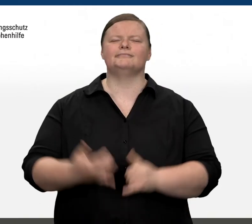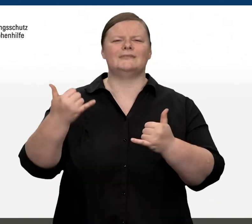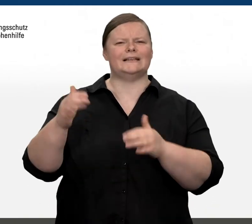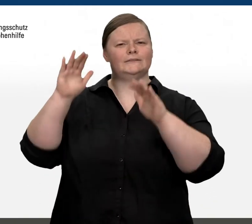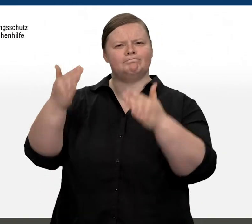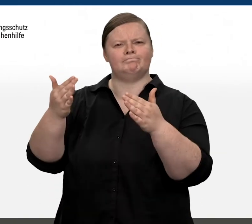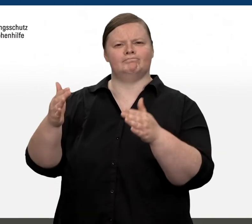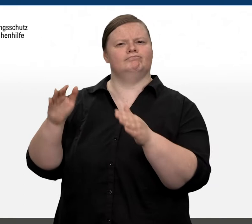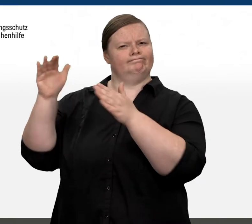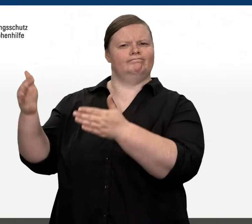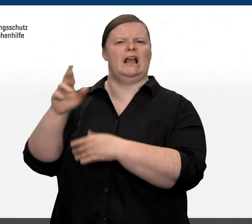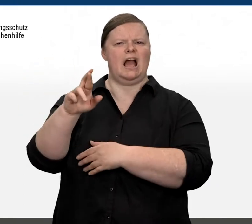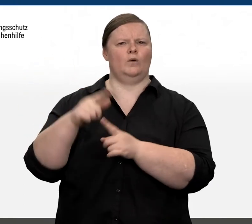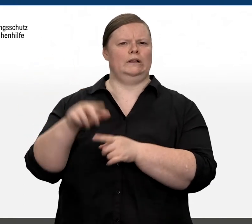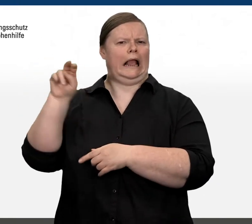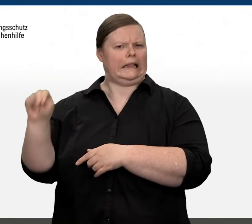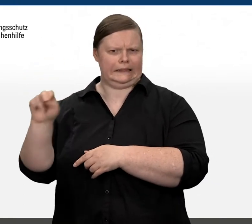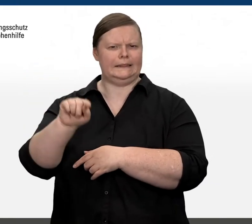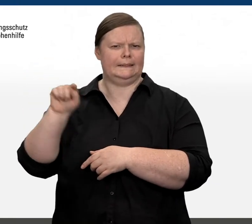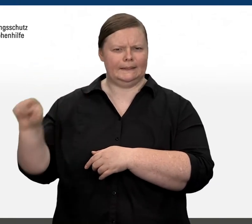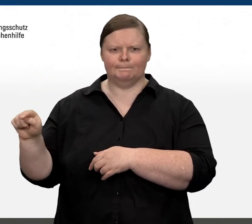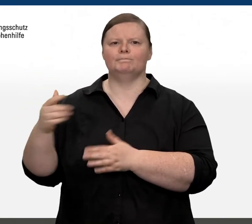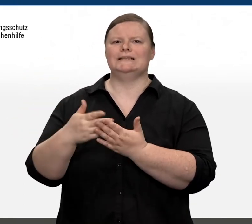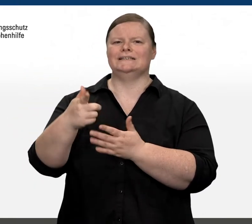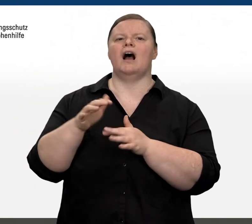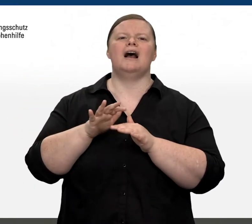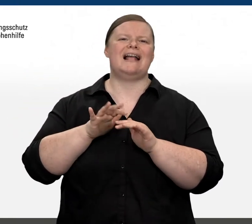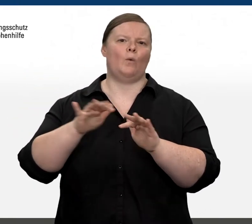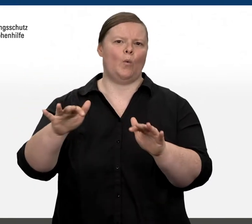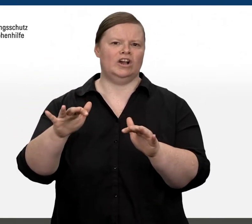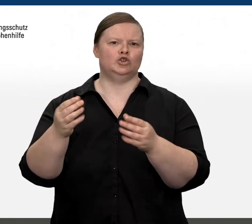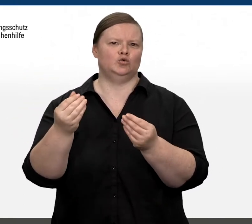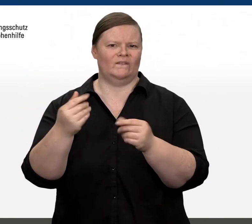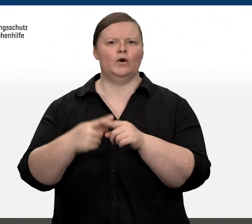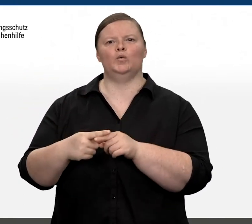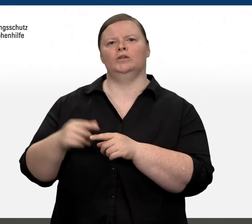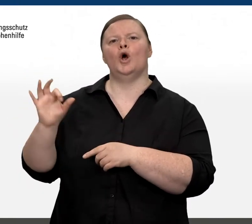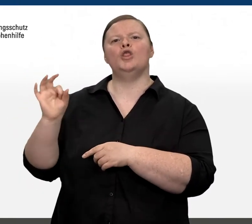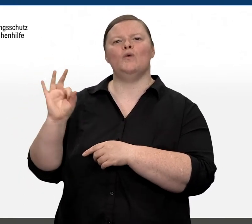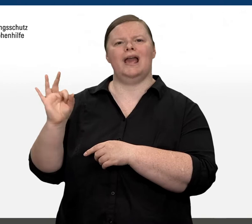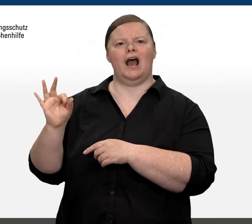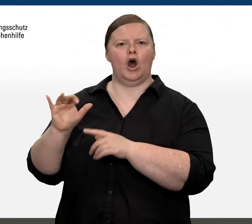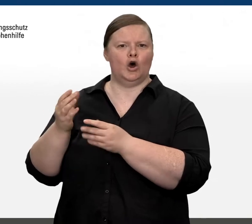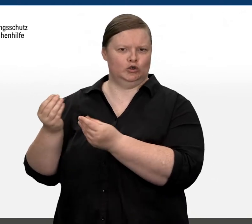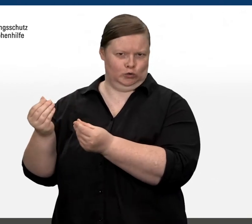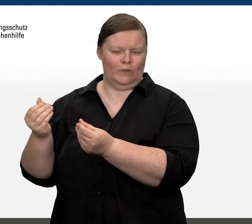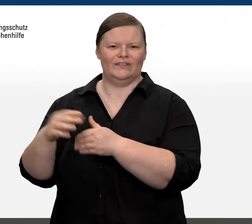Radiologische (R) und nukleare (N) Stoffe